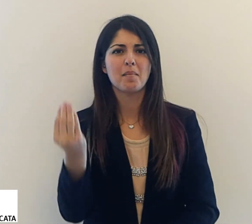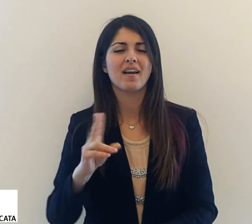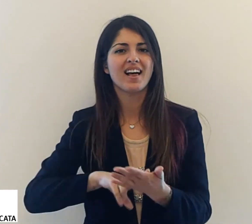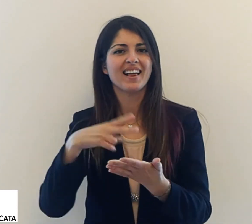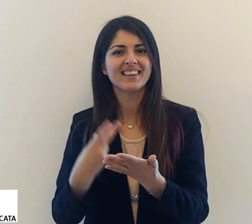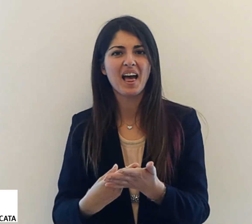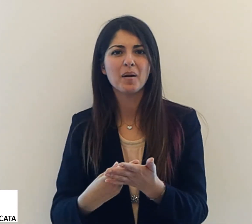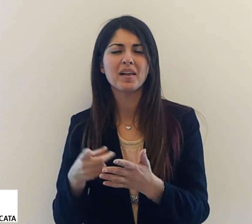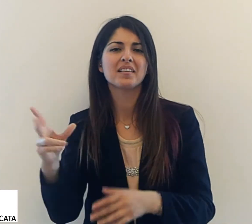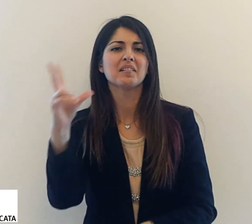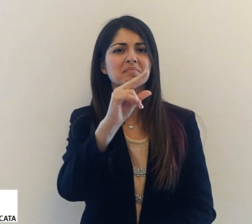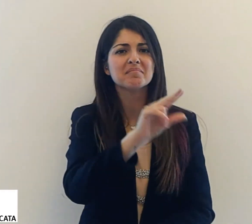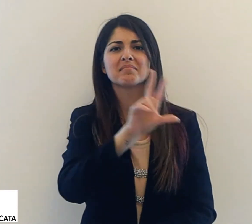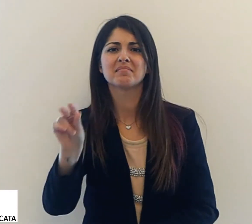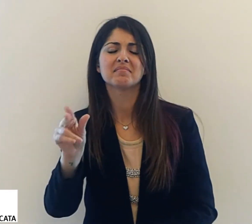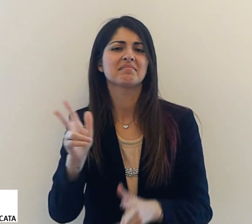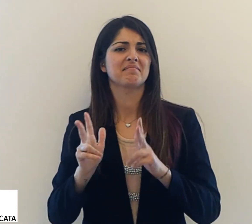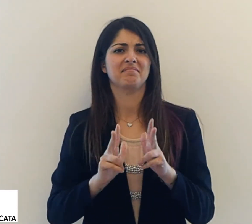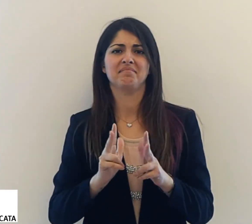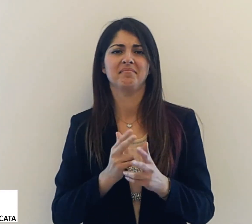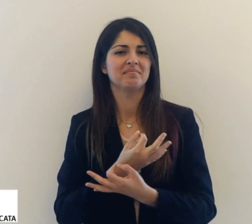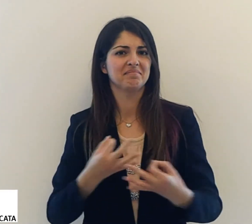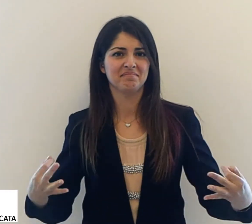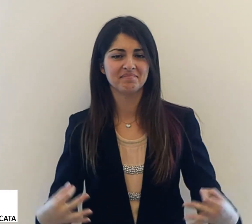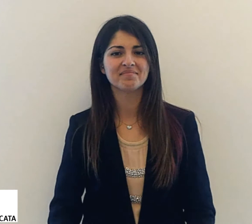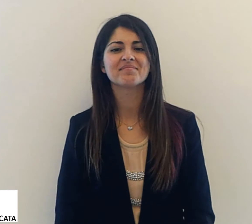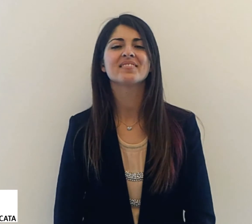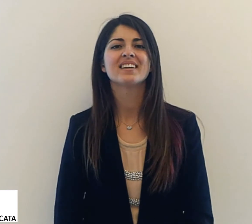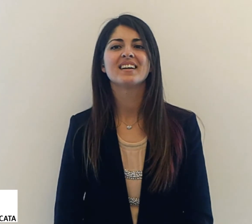Per qualsiasi informazione e domanda ci sarà sempre l'interprete.